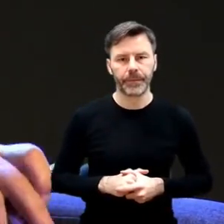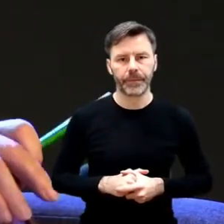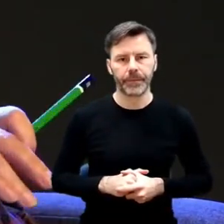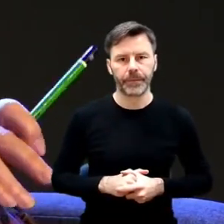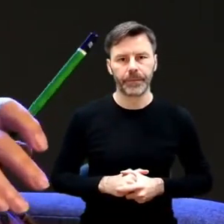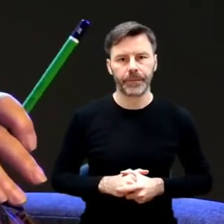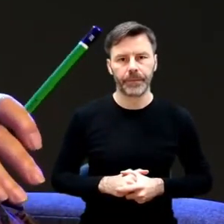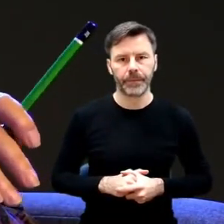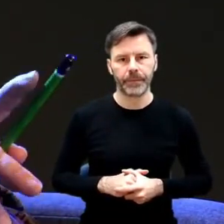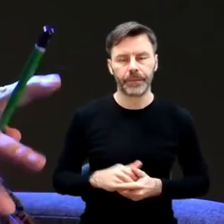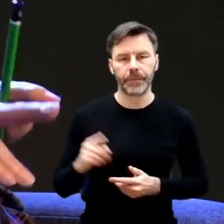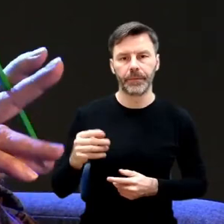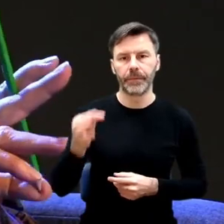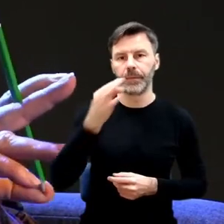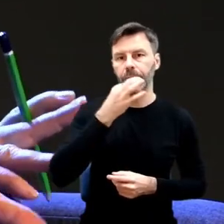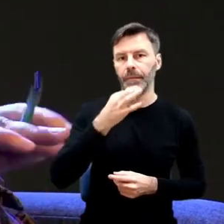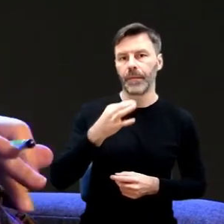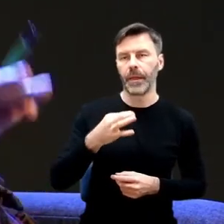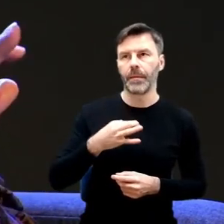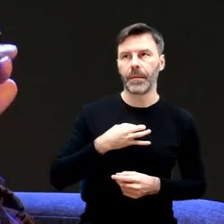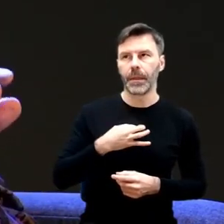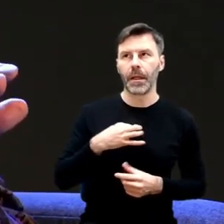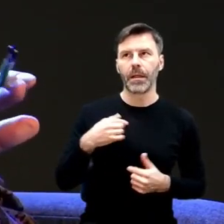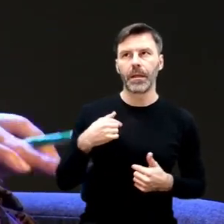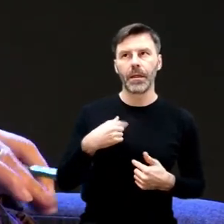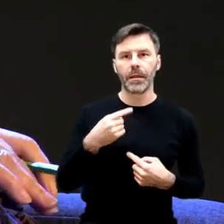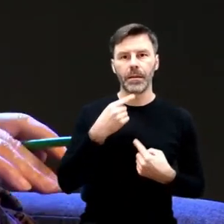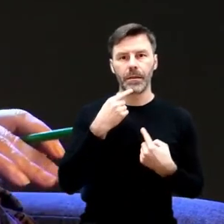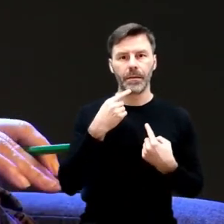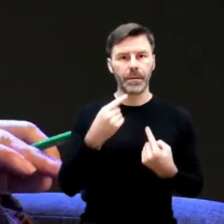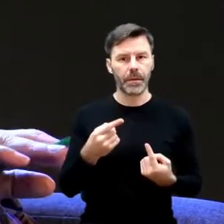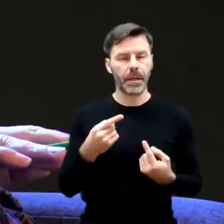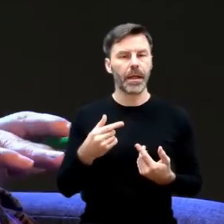podzieliłabym samorządy na dwie grupy.